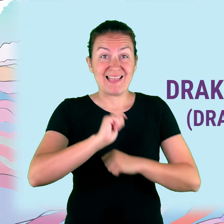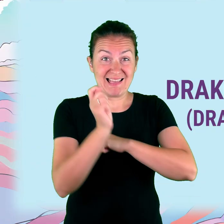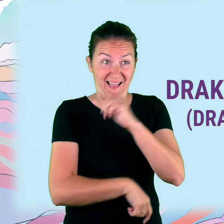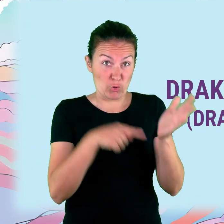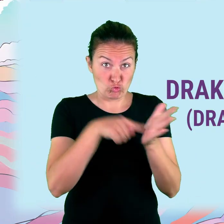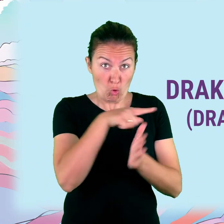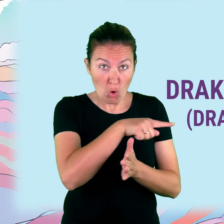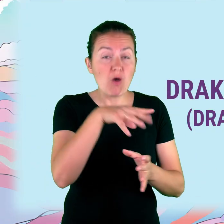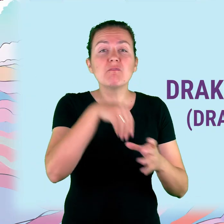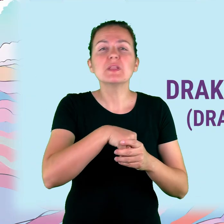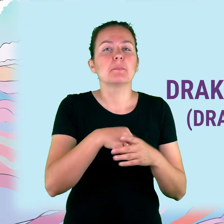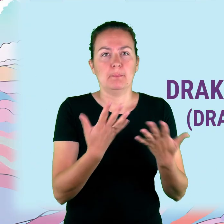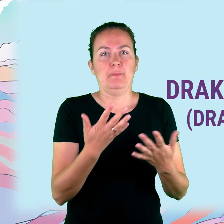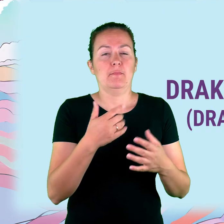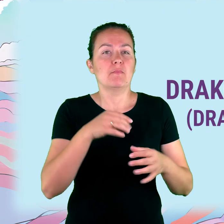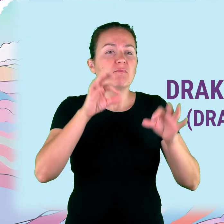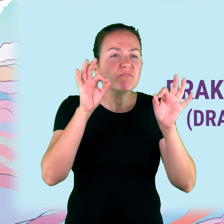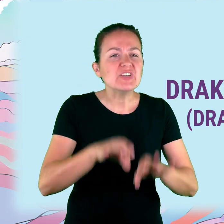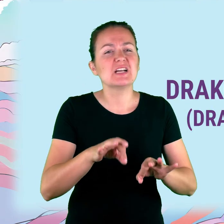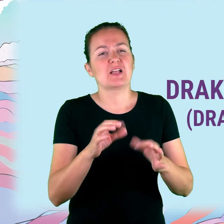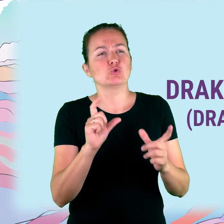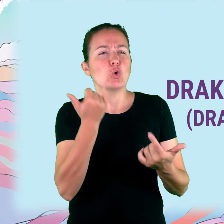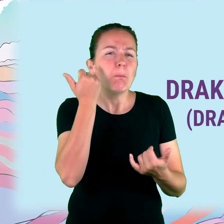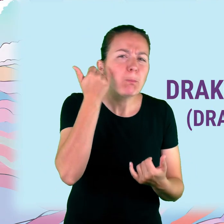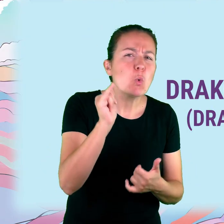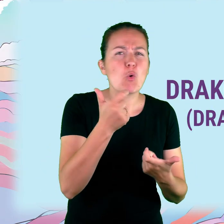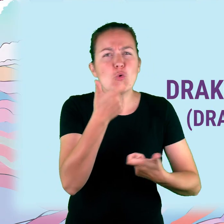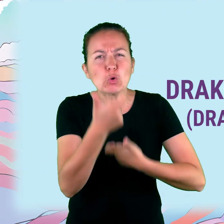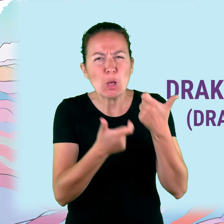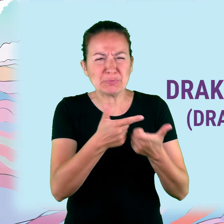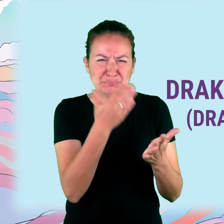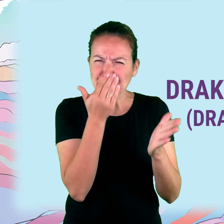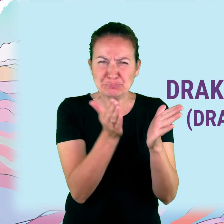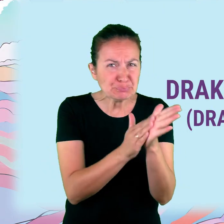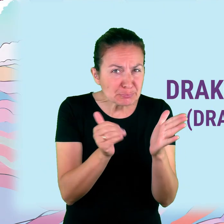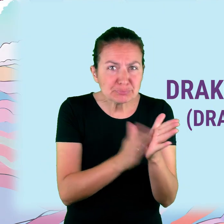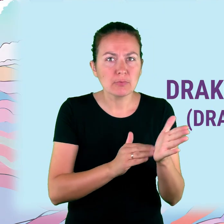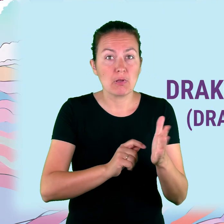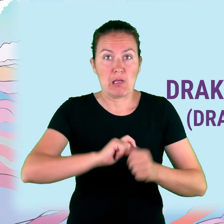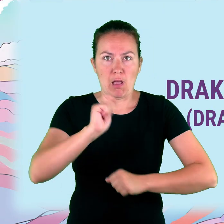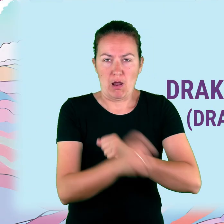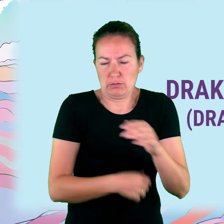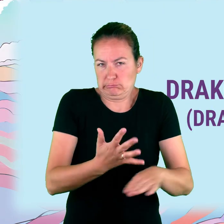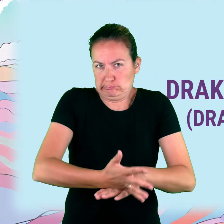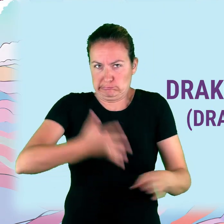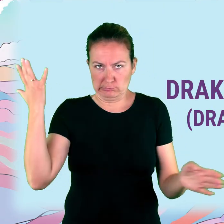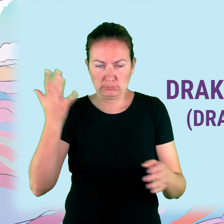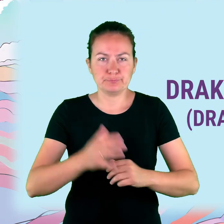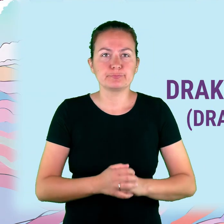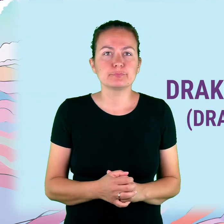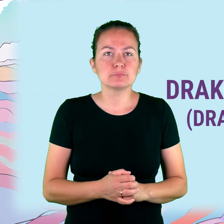Drakońska kara - kiedy wina jest mała, a kara bardzo surowa.